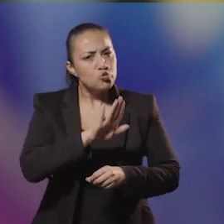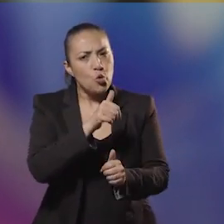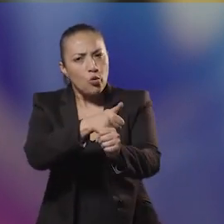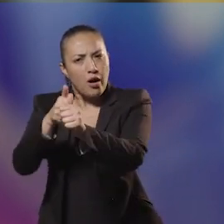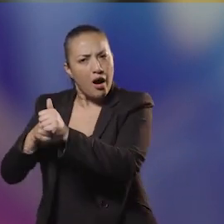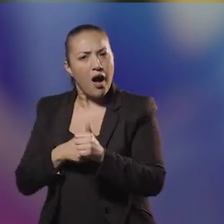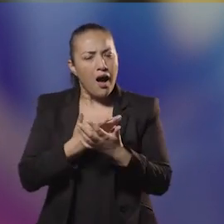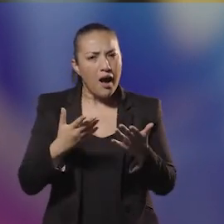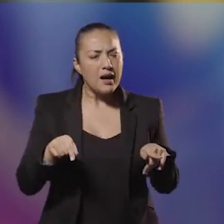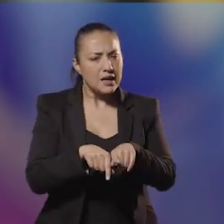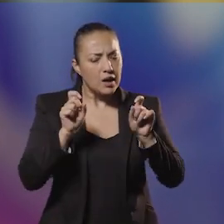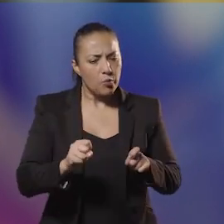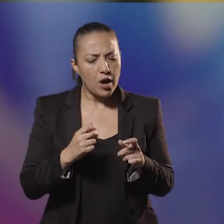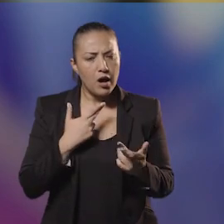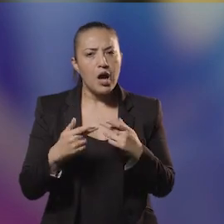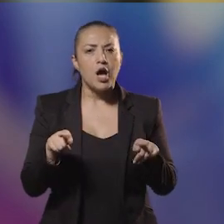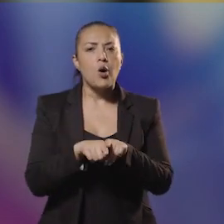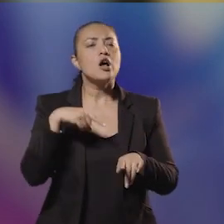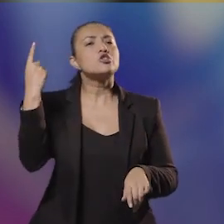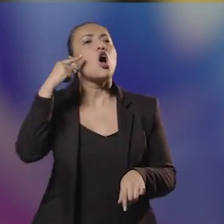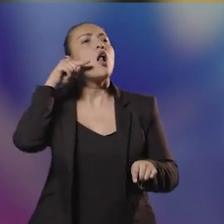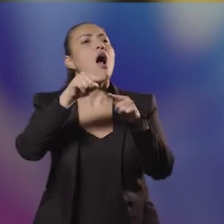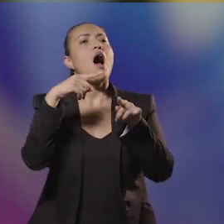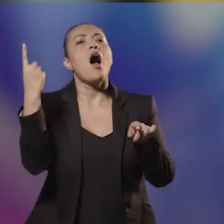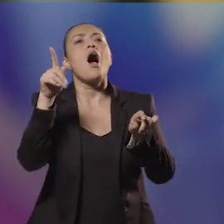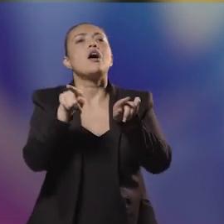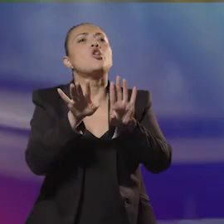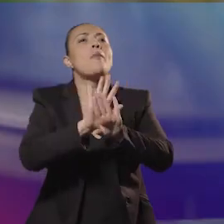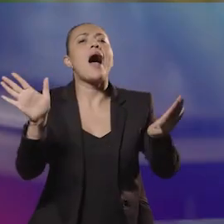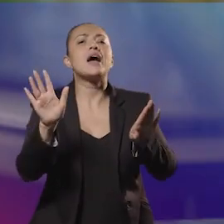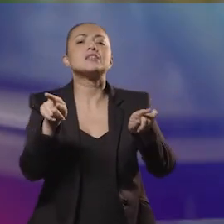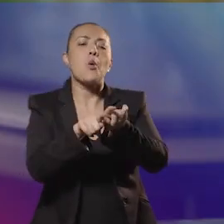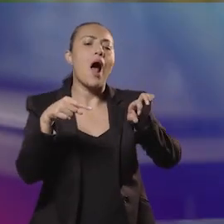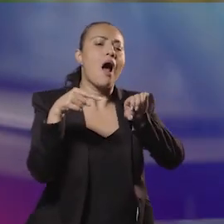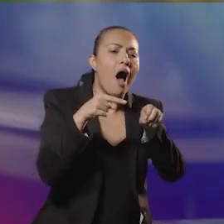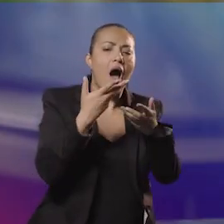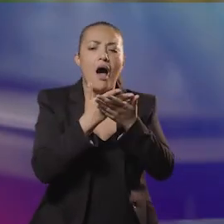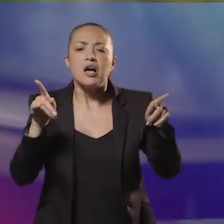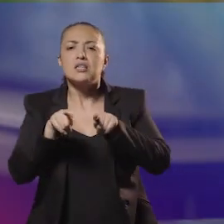que no se ejerce en una relación coital o en una relación heteronormativa,